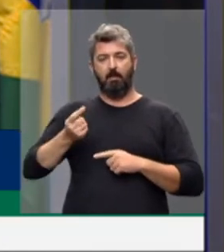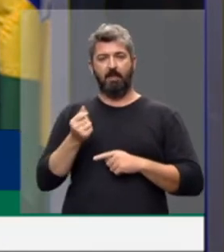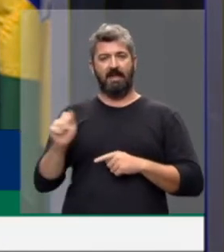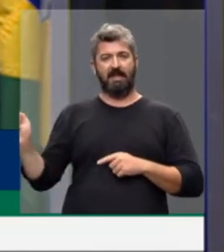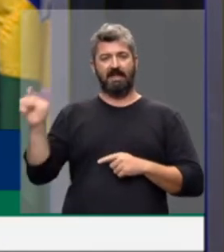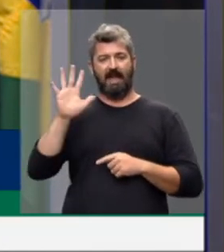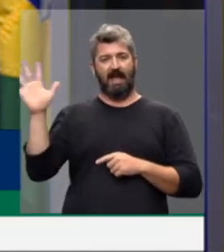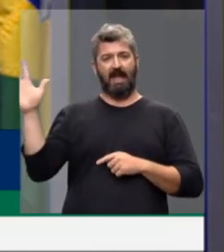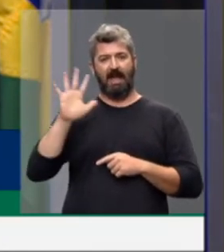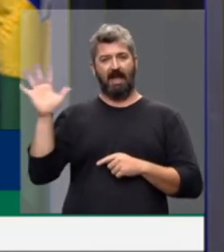DO ESTADO, FOI PRIVATIZADA COMPRADA PELA ENERGIA O POVO